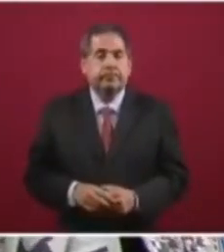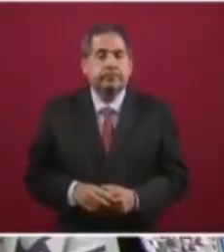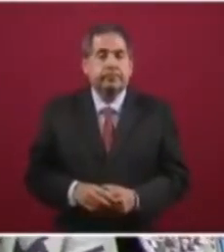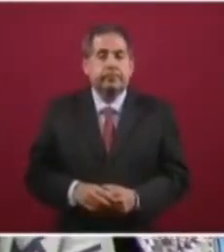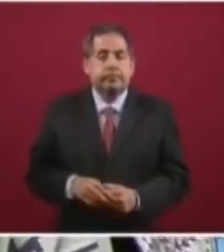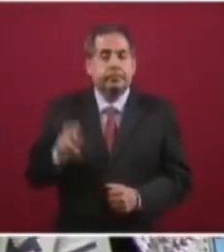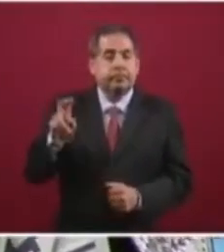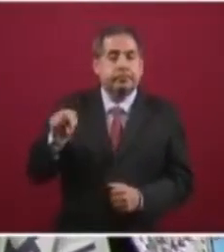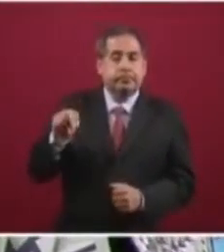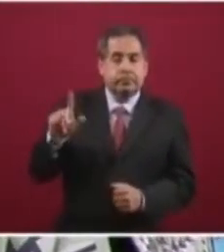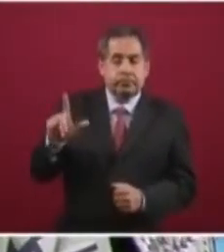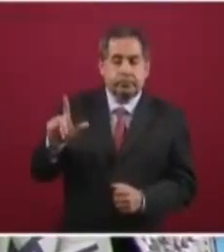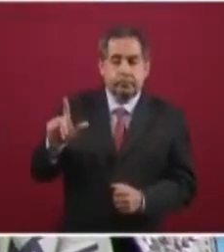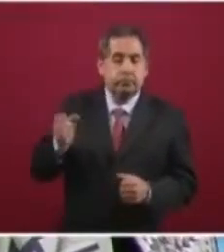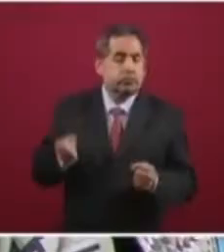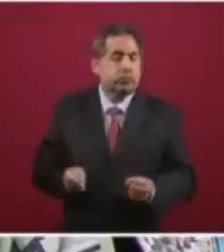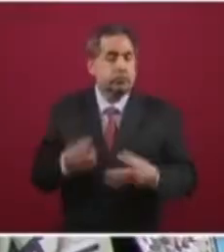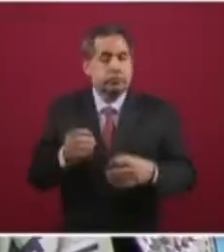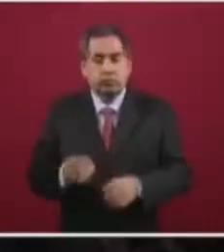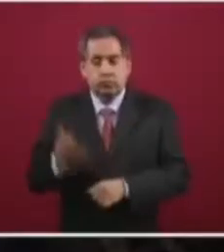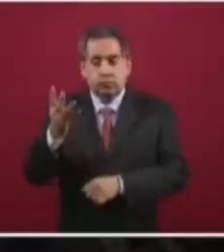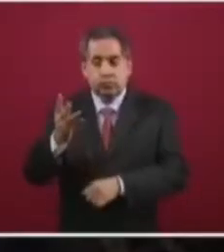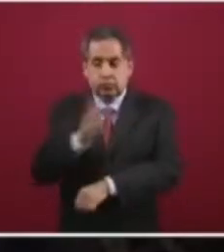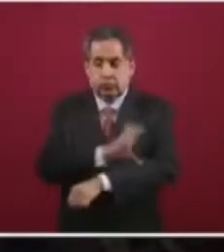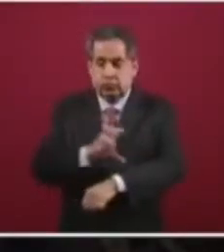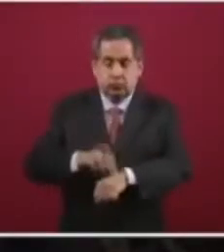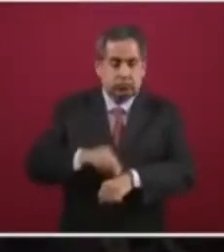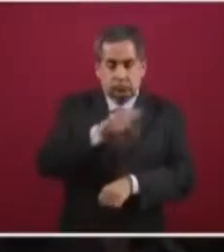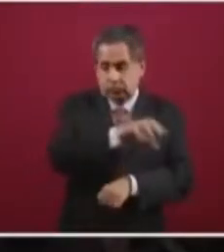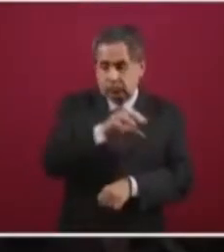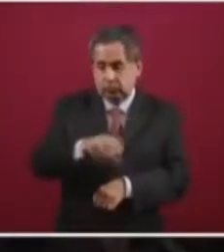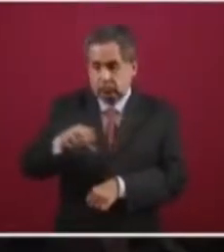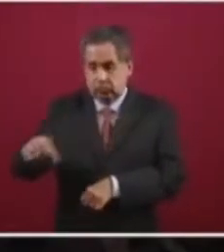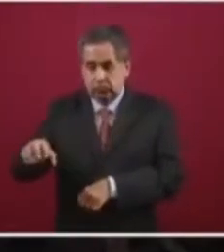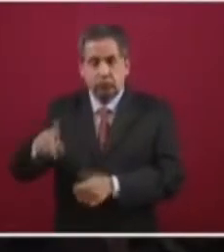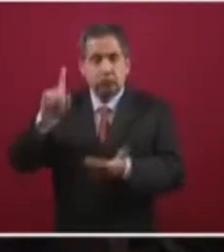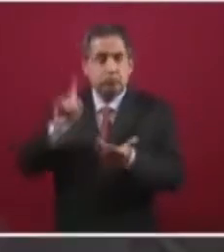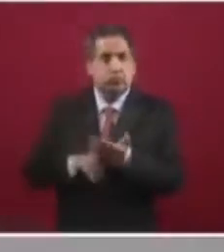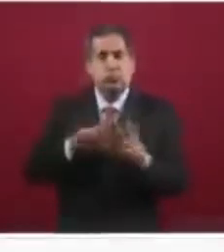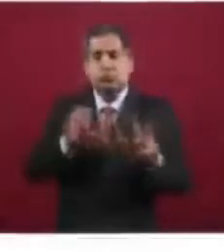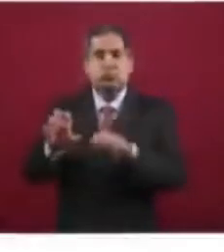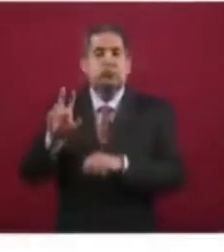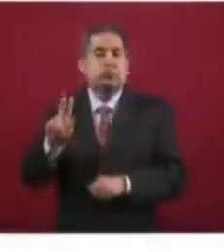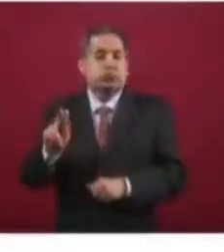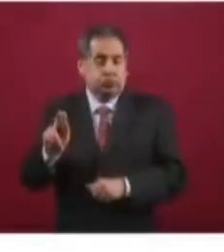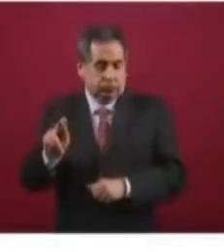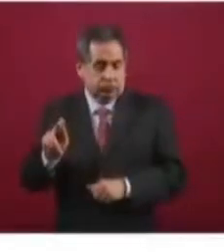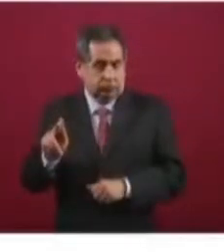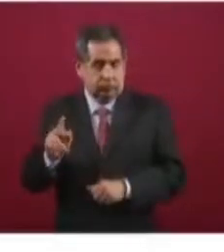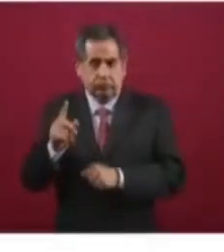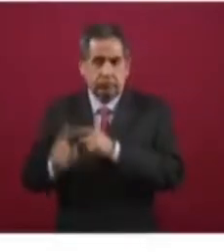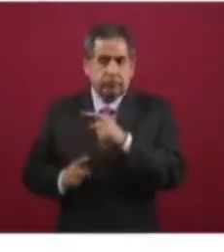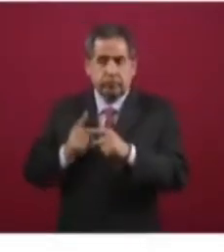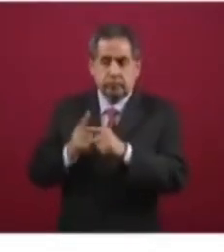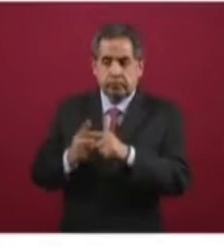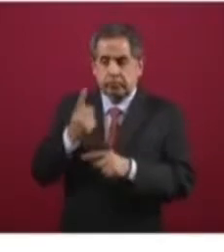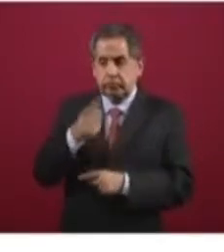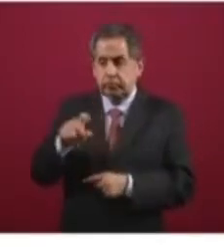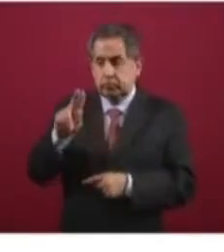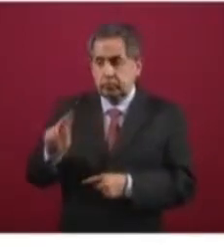Nuevo León tiene cuatro coordinaciones regionales con mil 580 elementos más 186 del cuartel